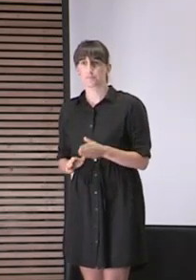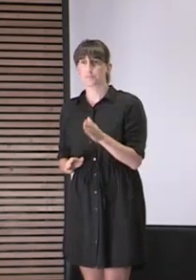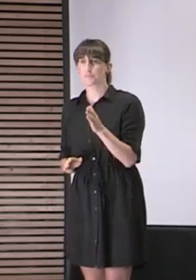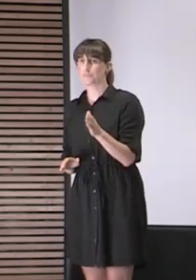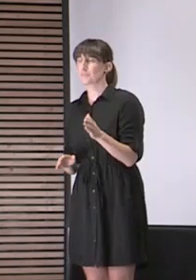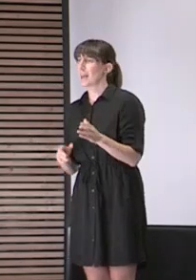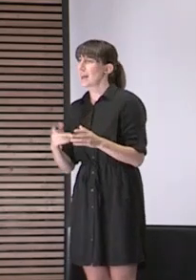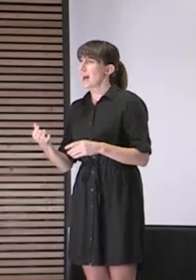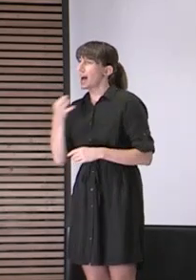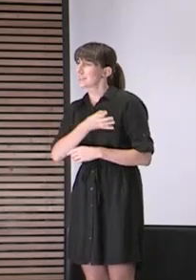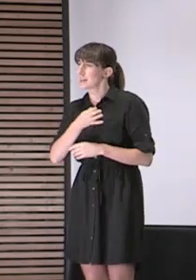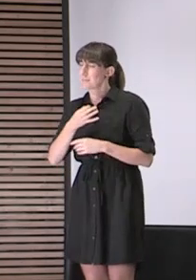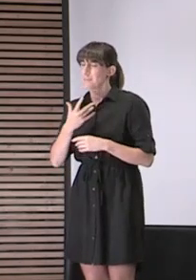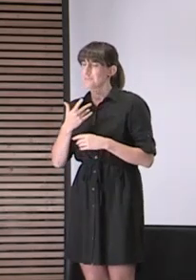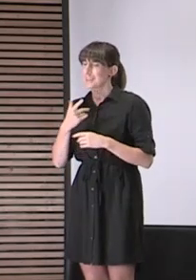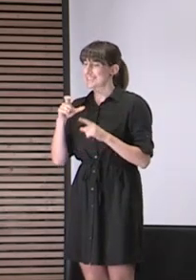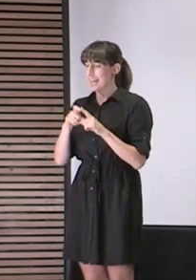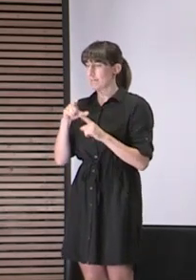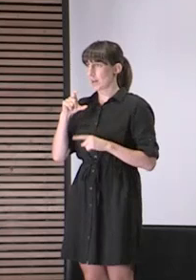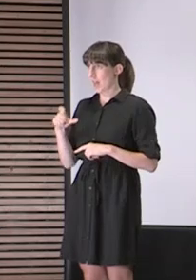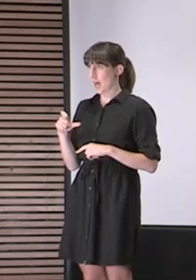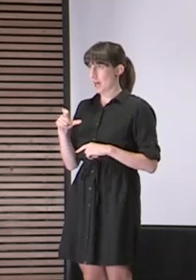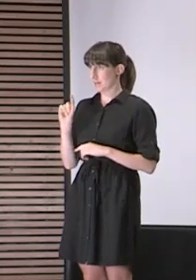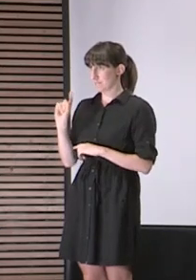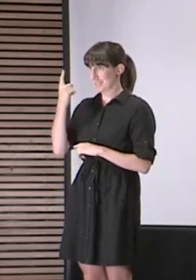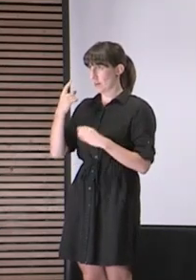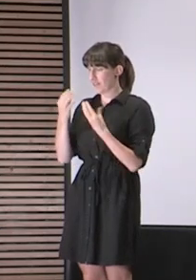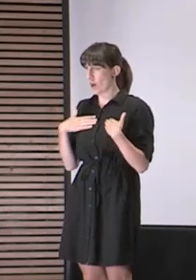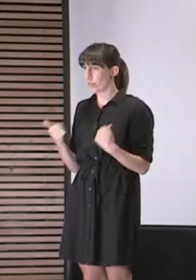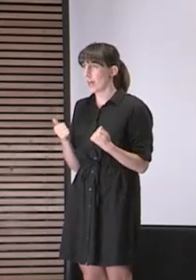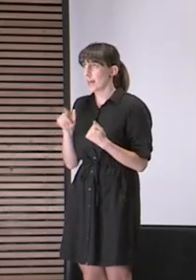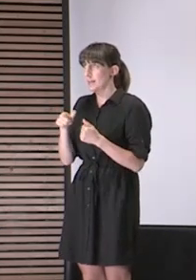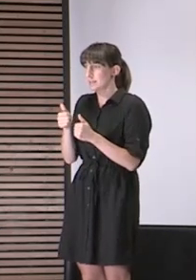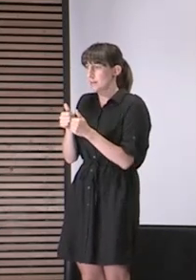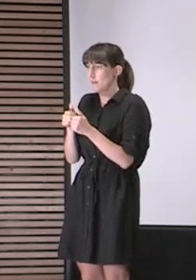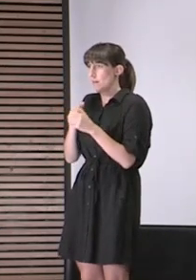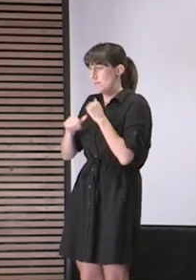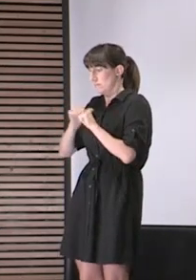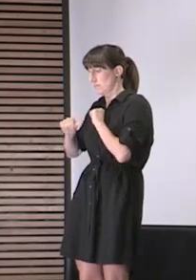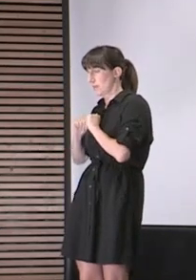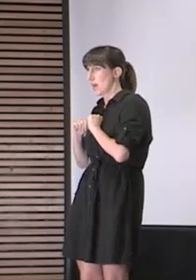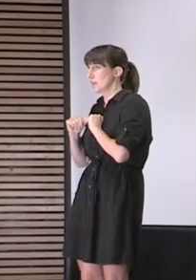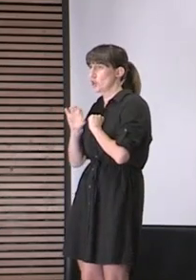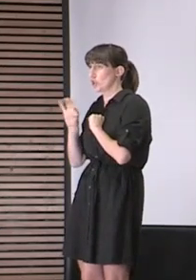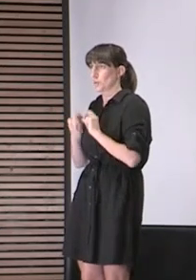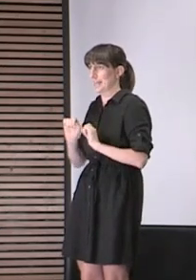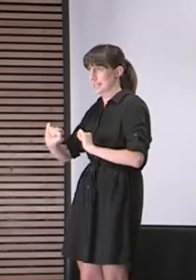Él entiende completamente mis